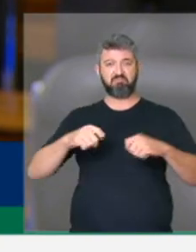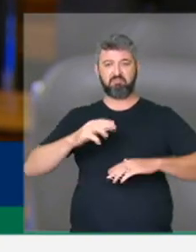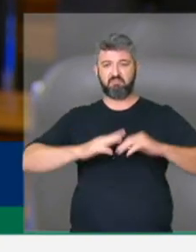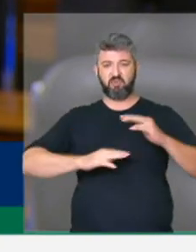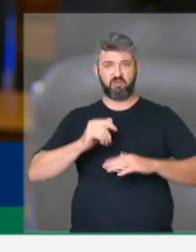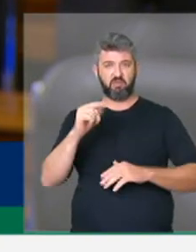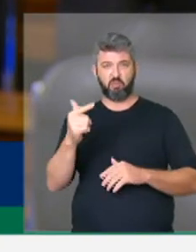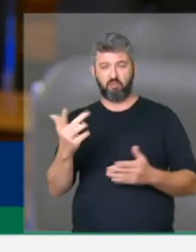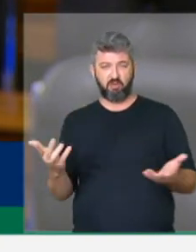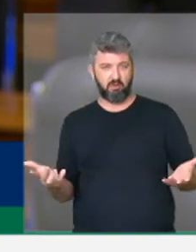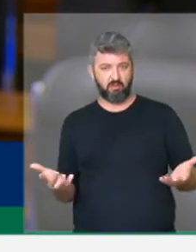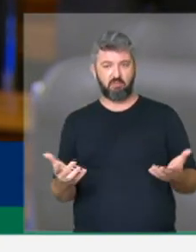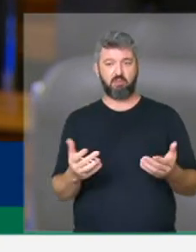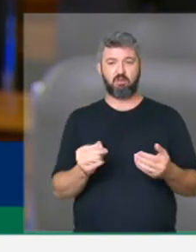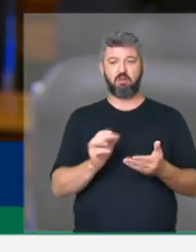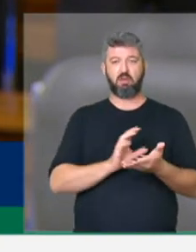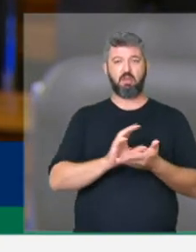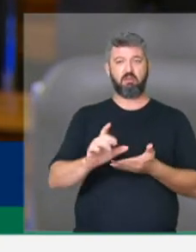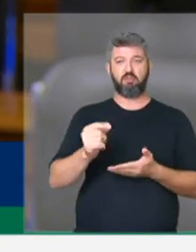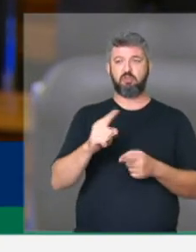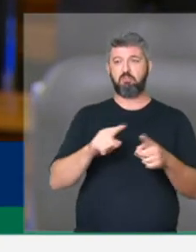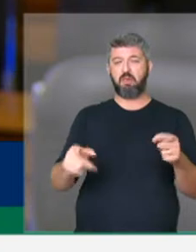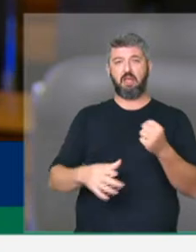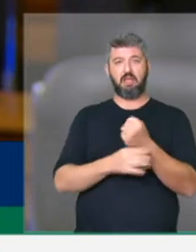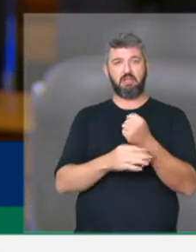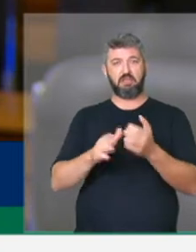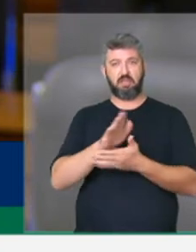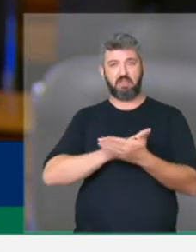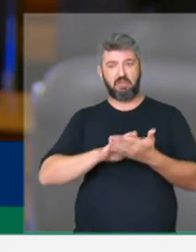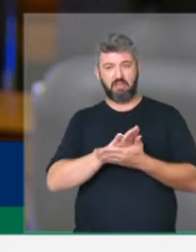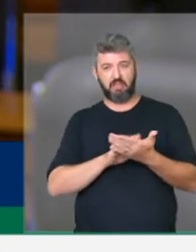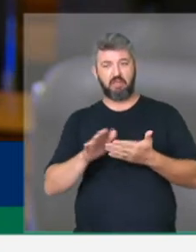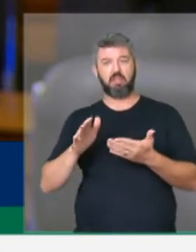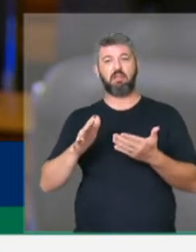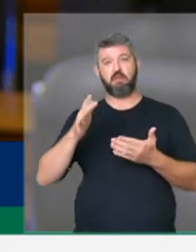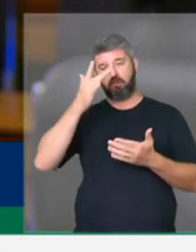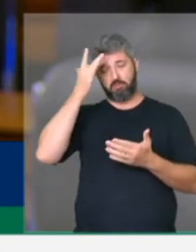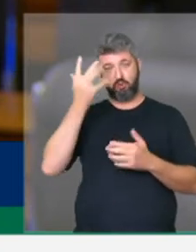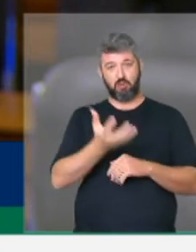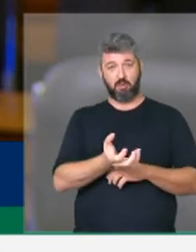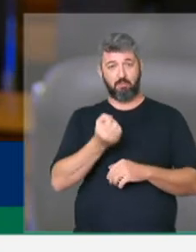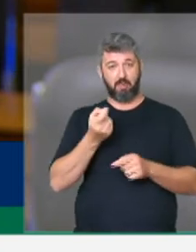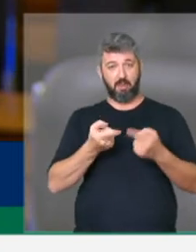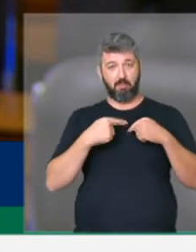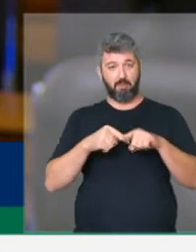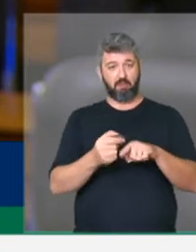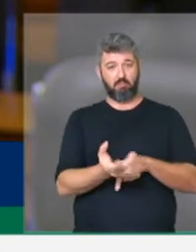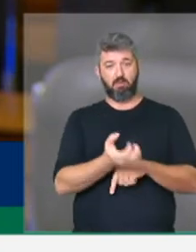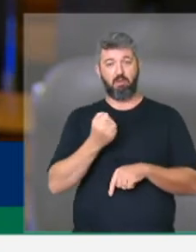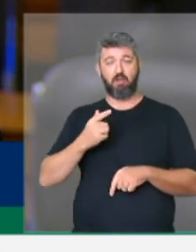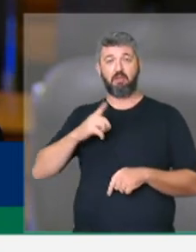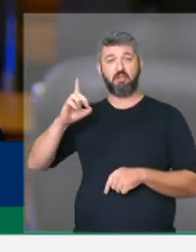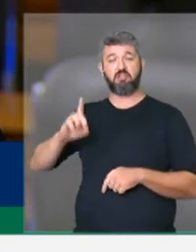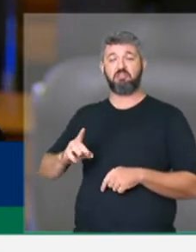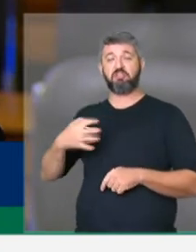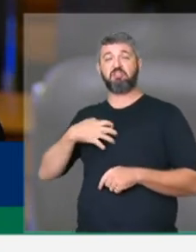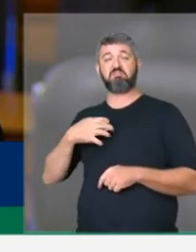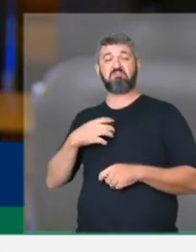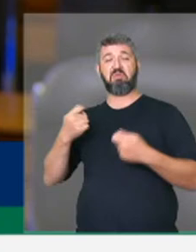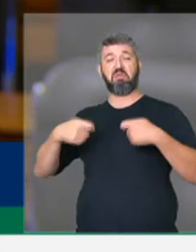É IMPORTANTE A GENTE EXTINGUIR ESSES FUNDOS NÃO HÁ DÚVIDA. AGORA COMO É QUE NÓS VAMOS EXTINGUIR ESSES FUNDOS, COMO É QUE NÓS VAMOS FAZER COM QUE ESSE PROCESSO